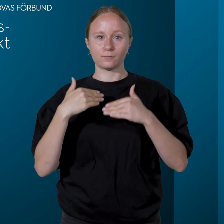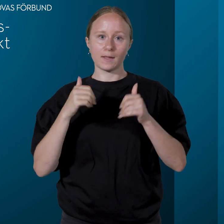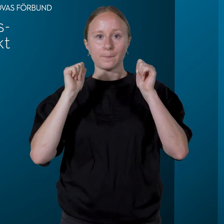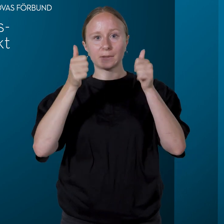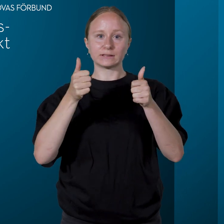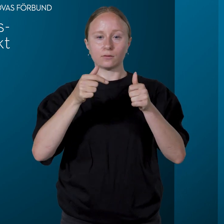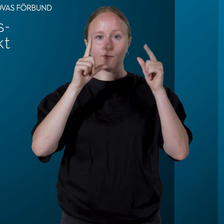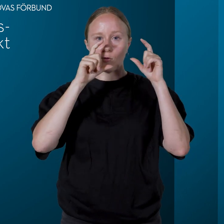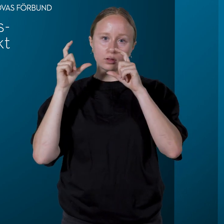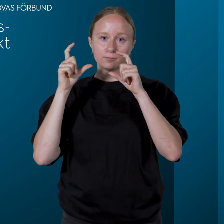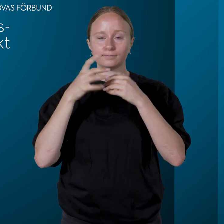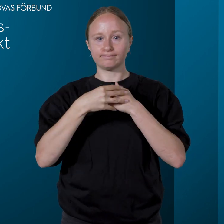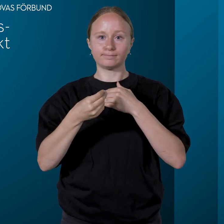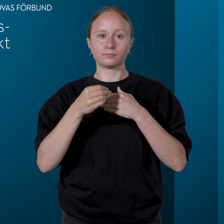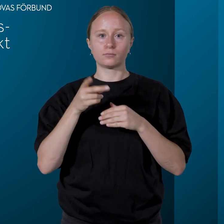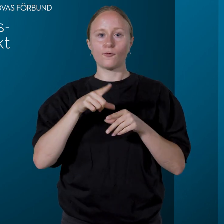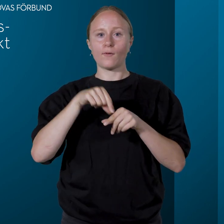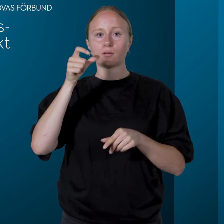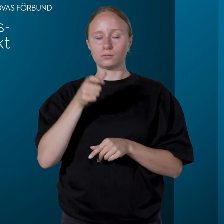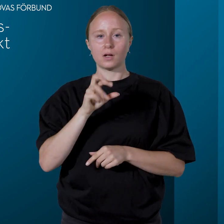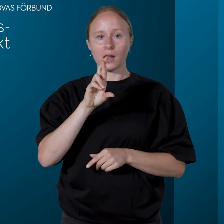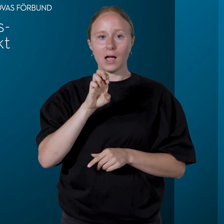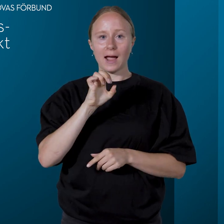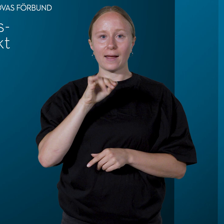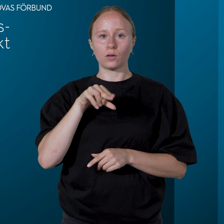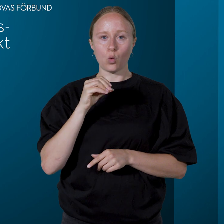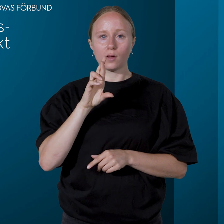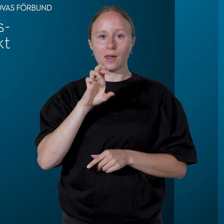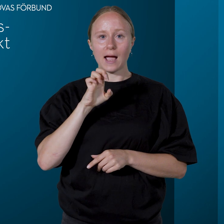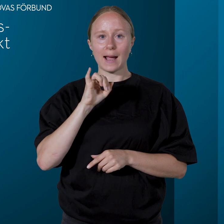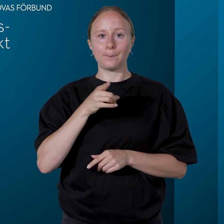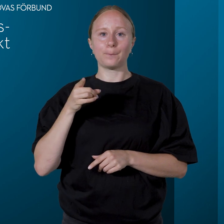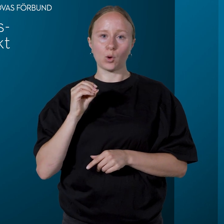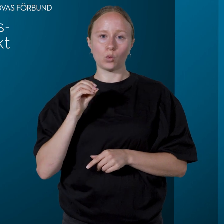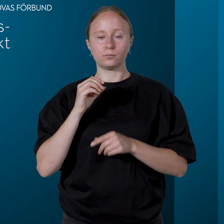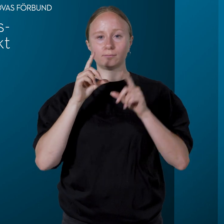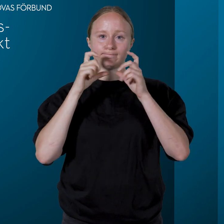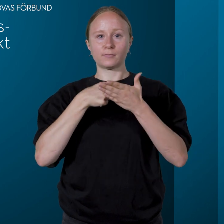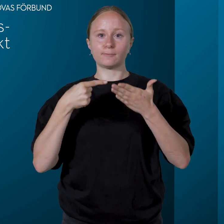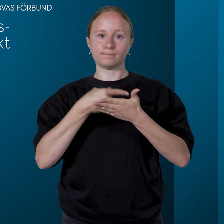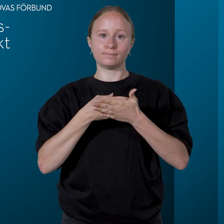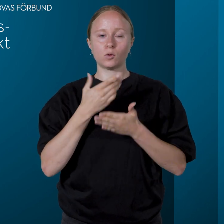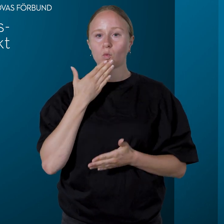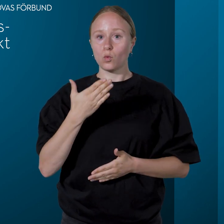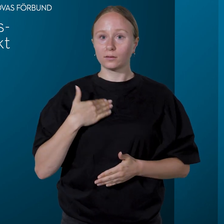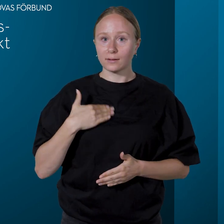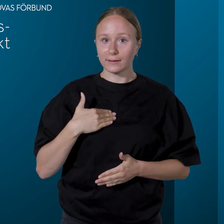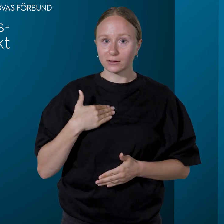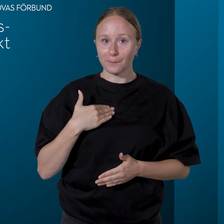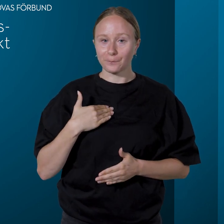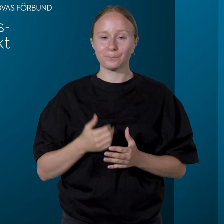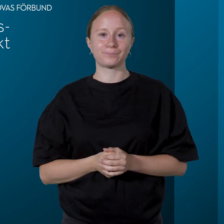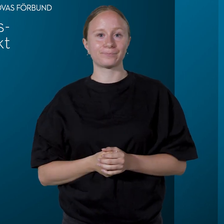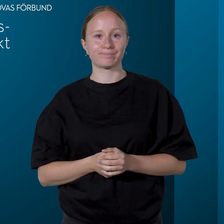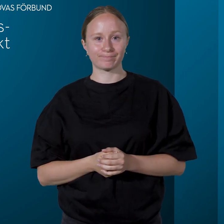Som bästa fotografiska arbete valdes Reino Rieppos Hyvä mieli (God känsla/gott humör).